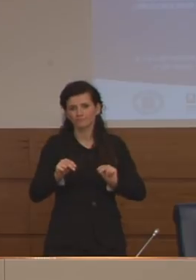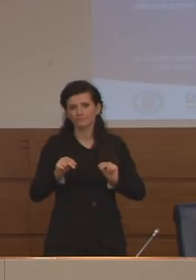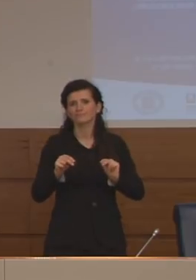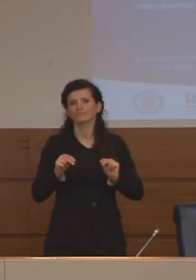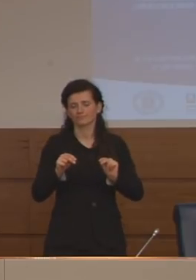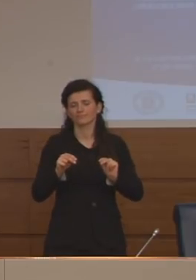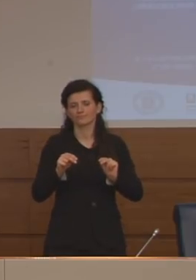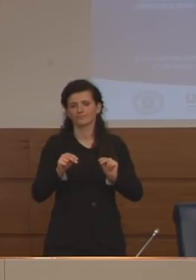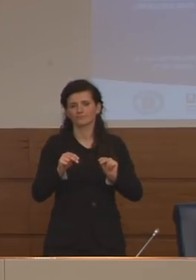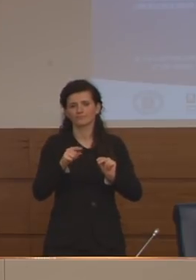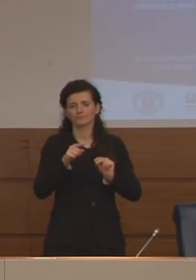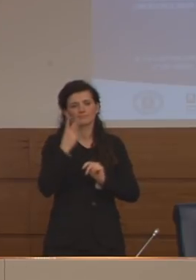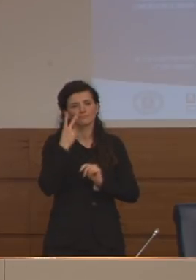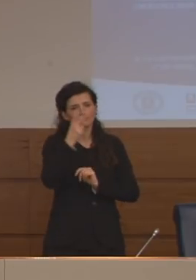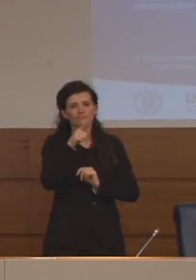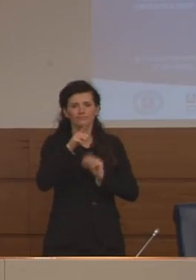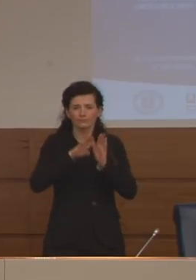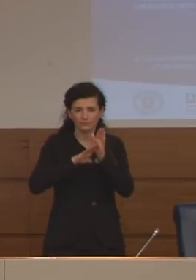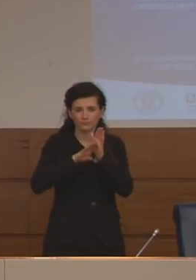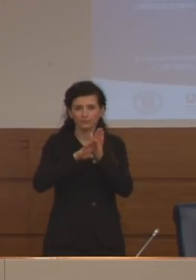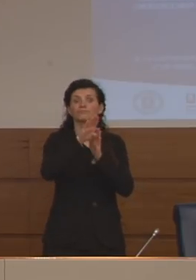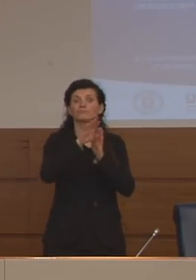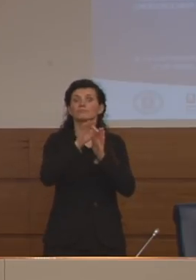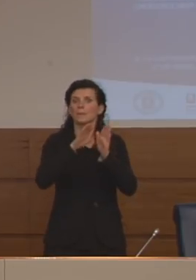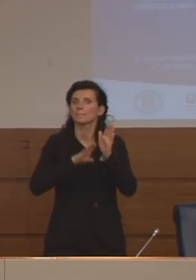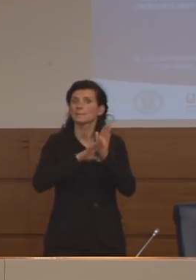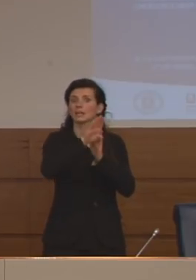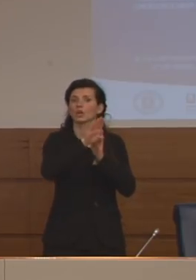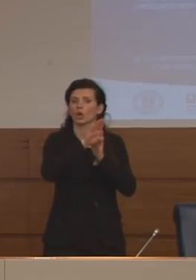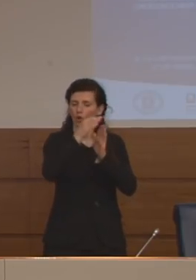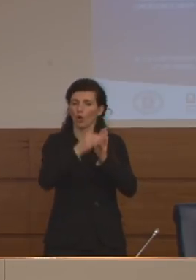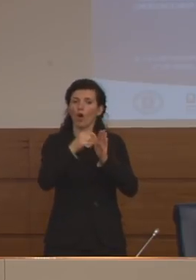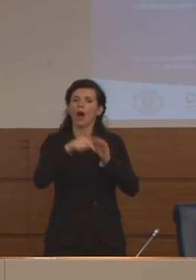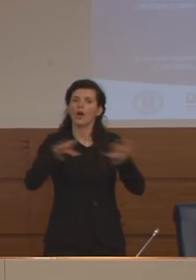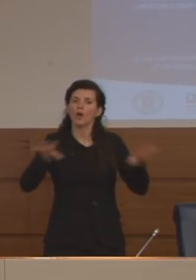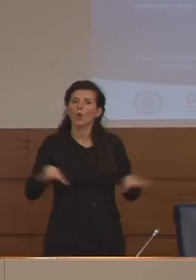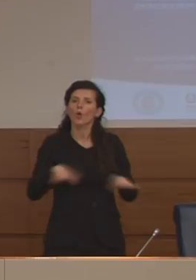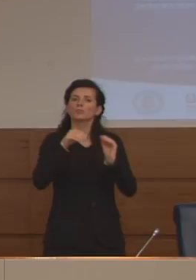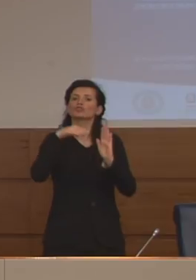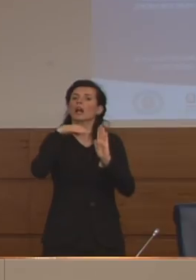raggiunto il suo plateau e adesso ha iniziato la discesa. E fortunatamente ha